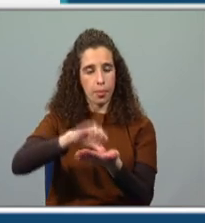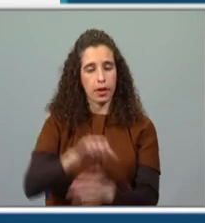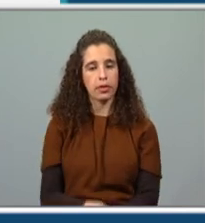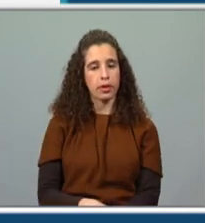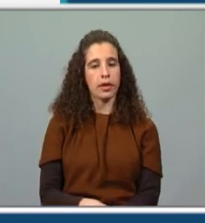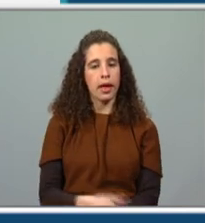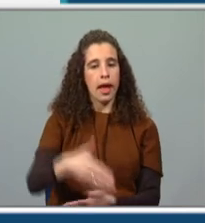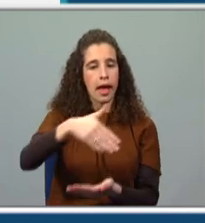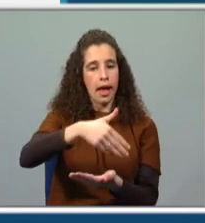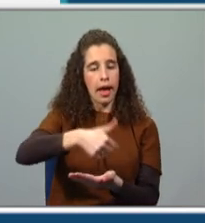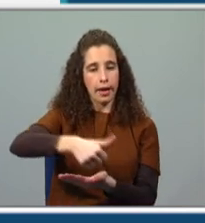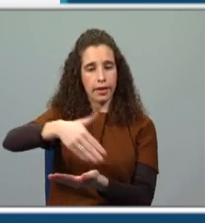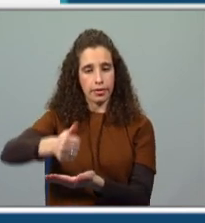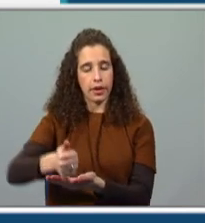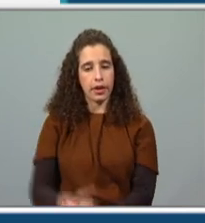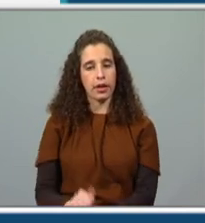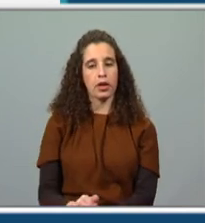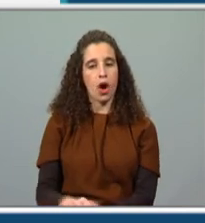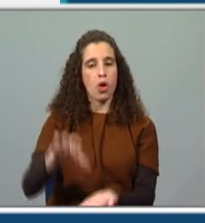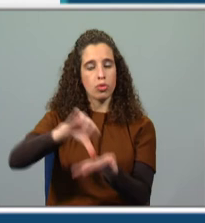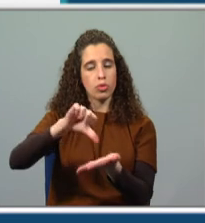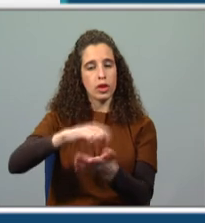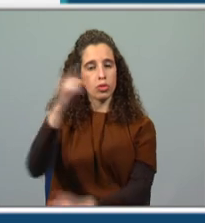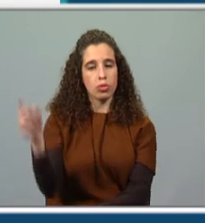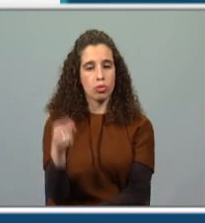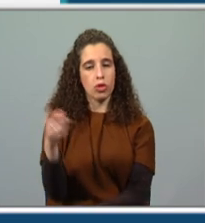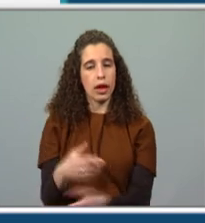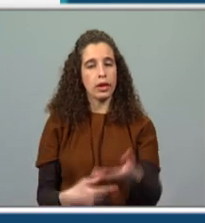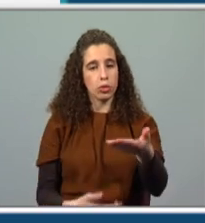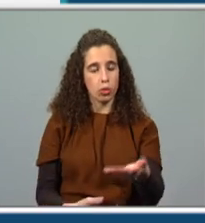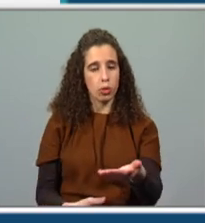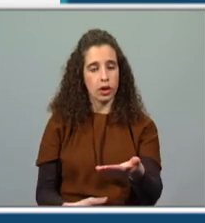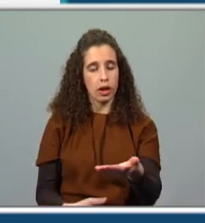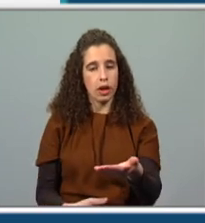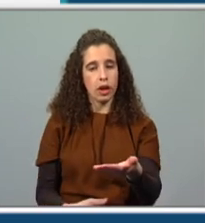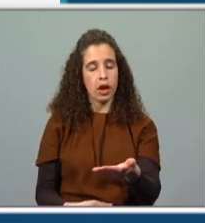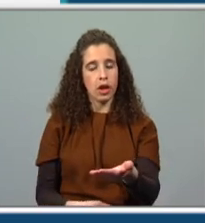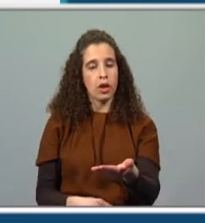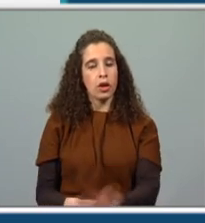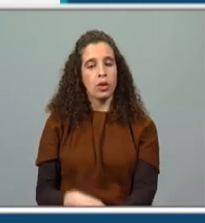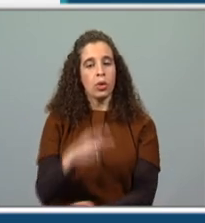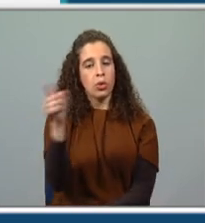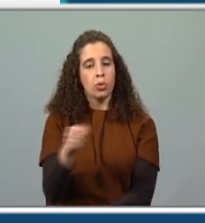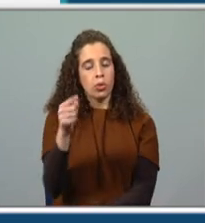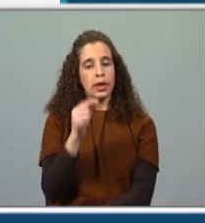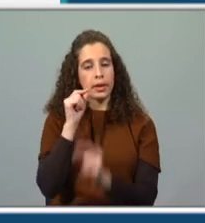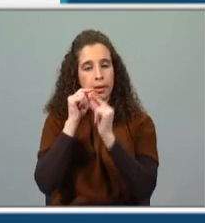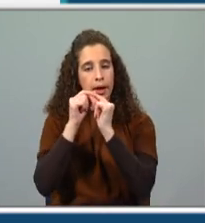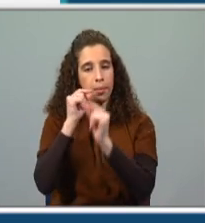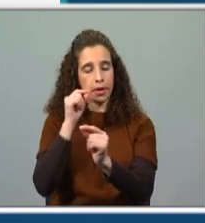dobradas ao centro do Moinho segurar o moinho a palinha usando um clipe soprar 折疊在磨機的中心舉行用吹夾碾碎稻草